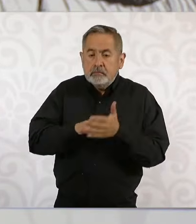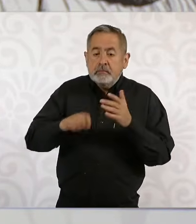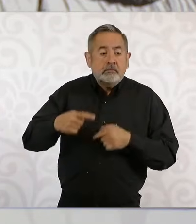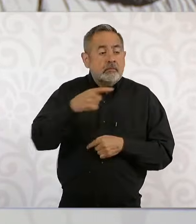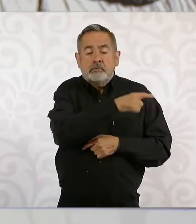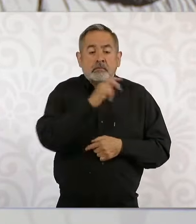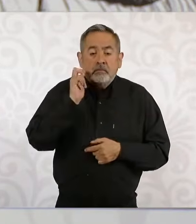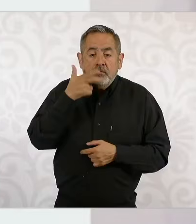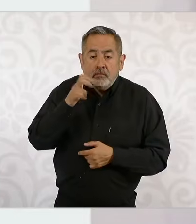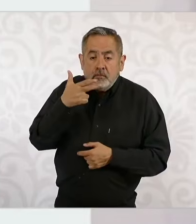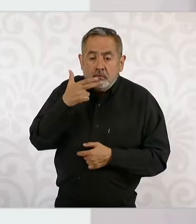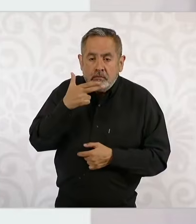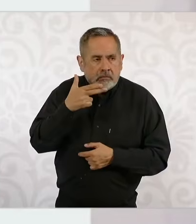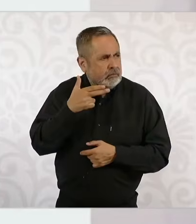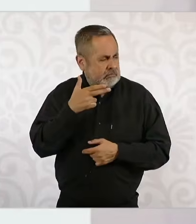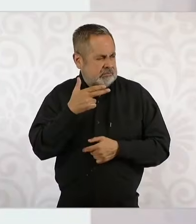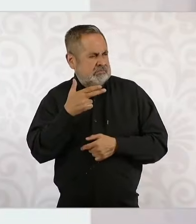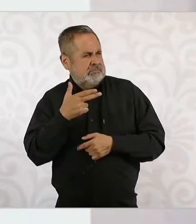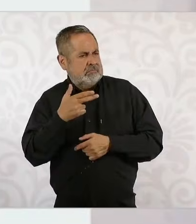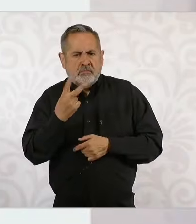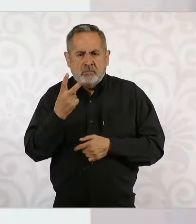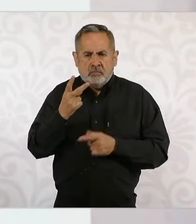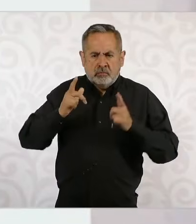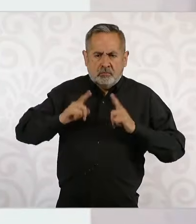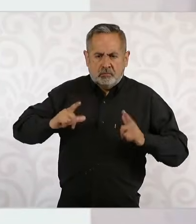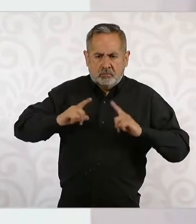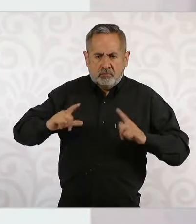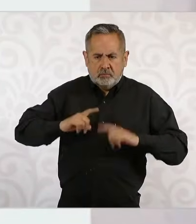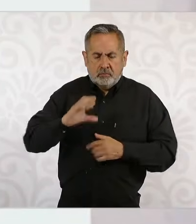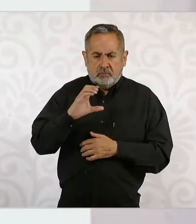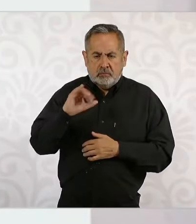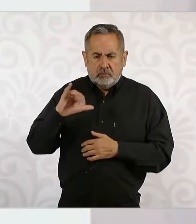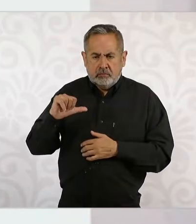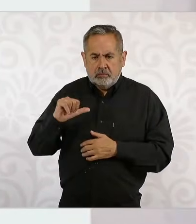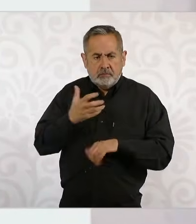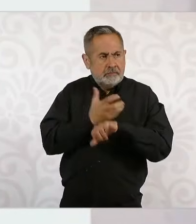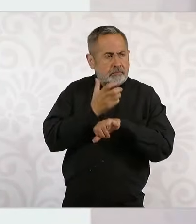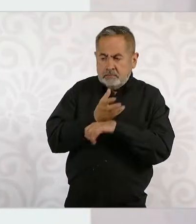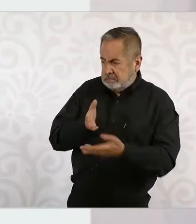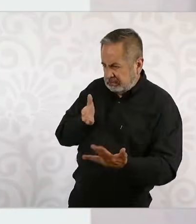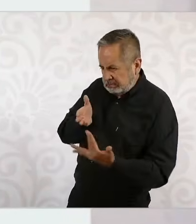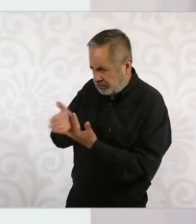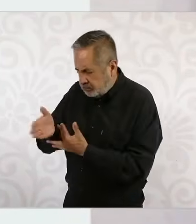que dos ciudadanos norteamericanos participaron en un operativo en Chihuahua, que es lo que dijimos,